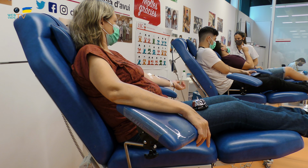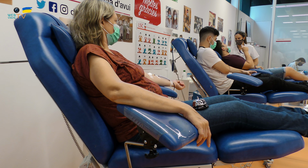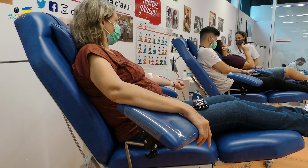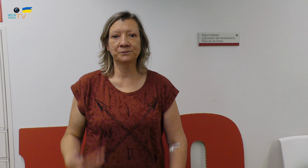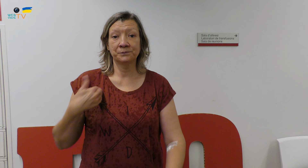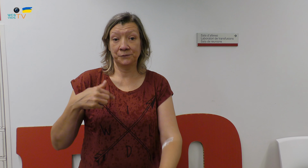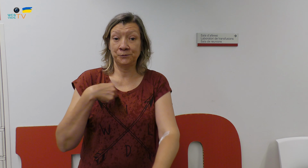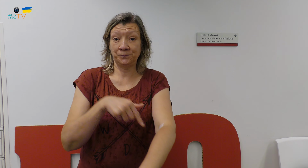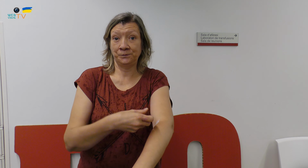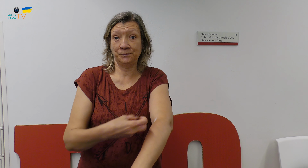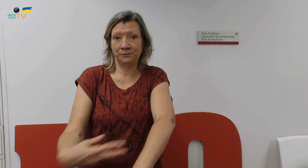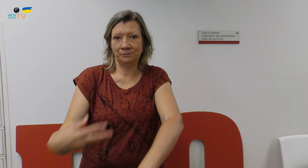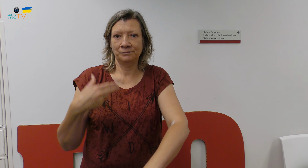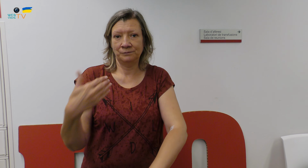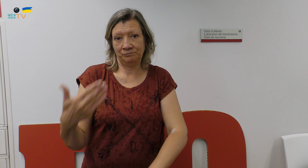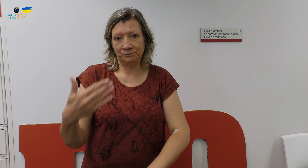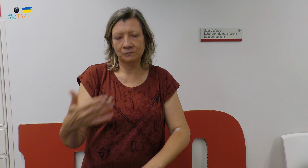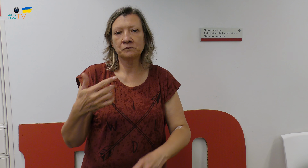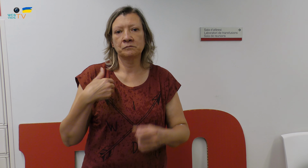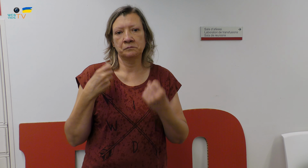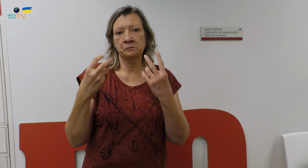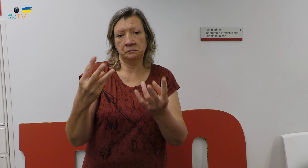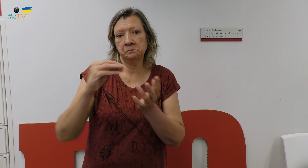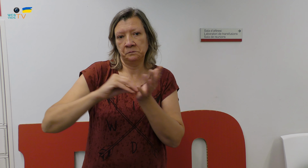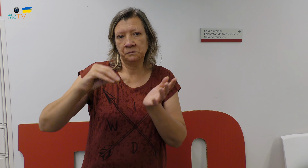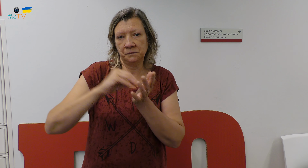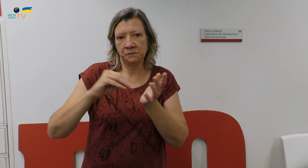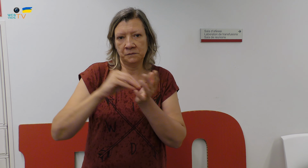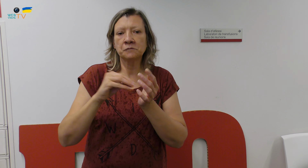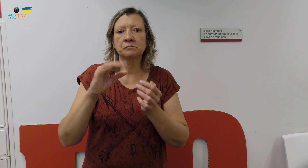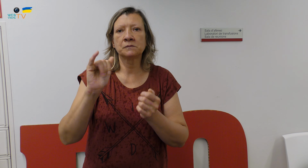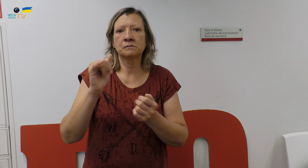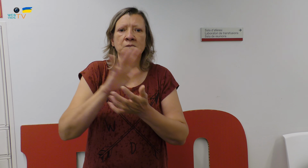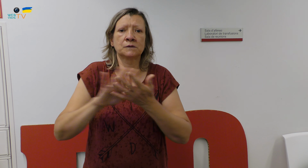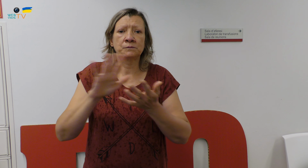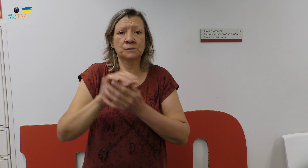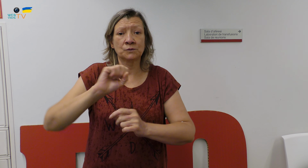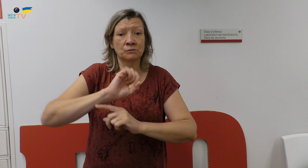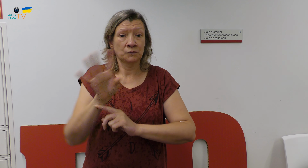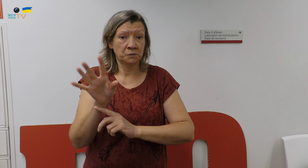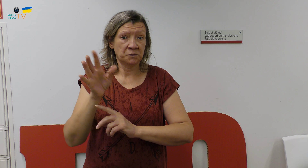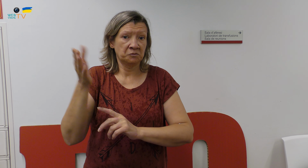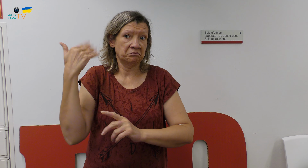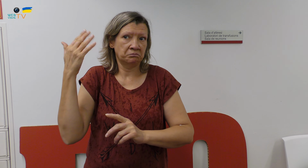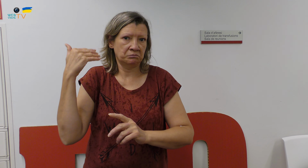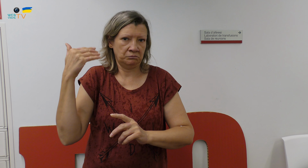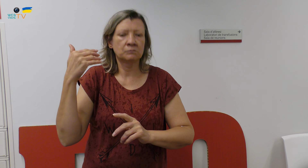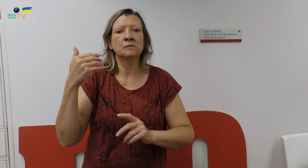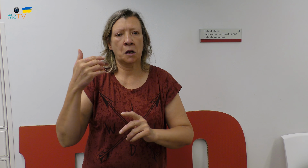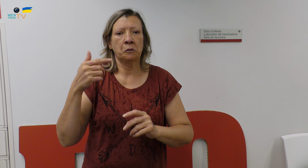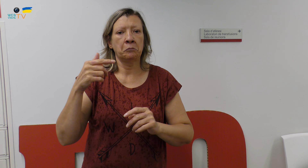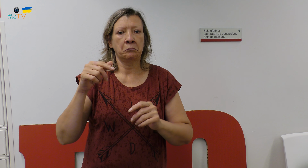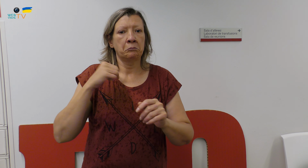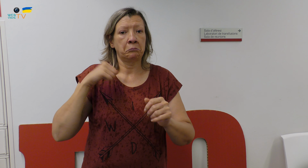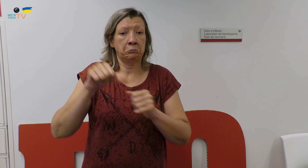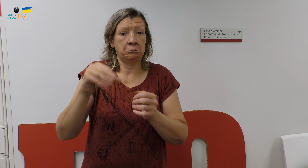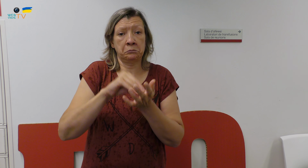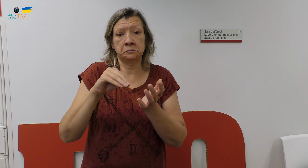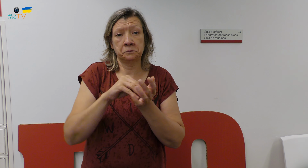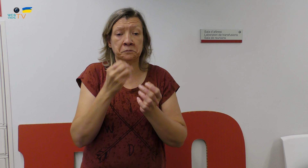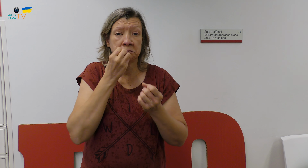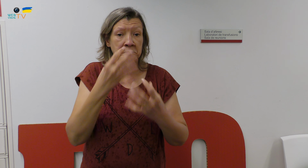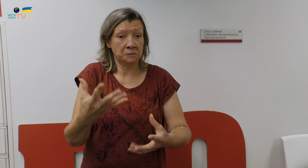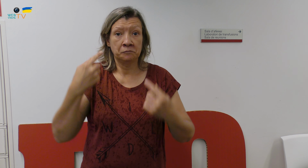He donat sang en diverses ocasions però abans del COVID. Mai he tingut cap inconvenient,